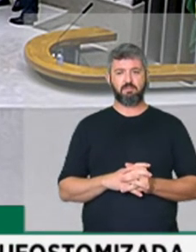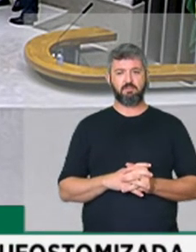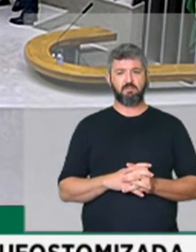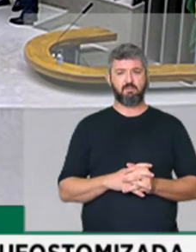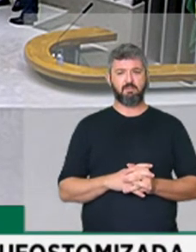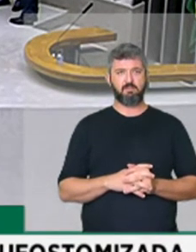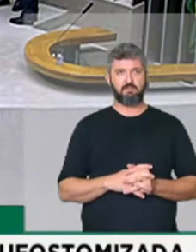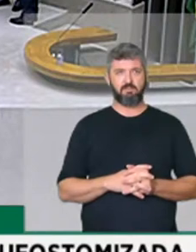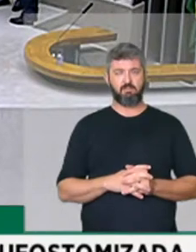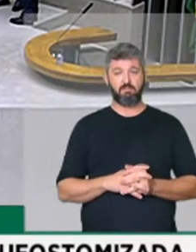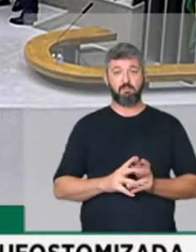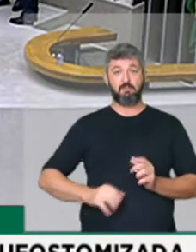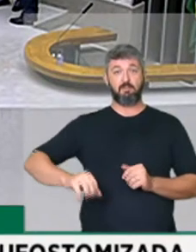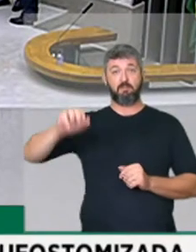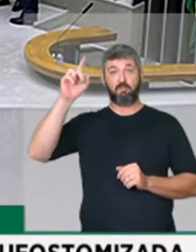DISCUTIR CONTRÁRIO, DEPUTADO